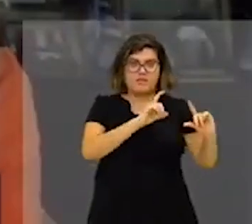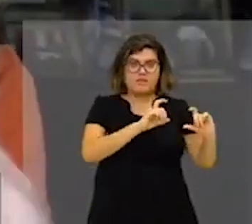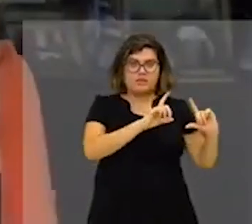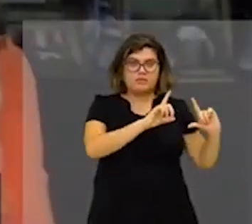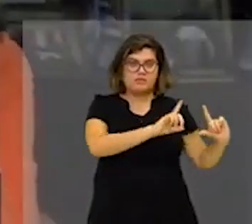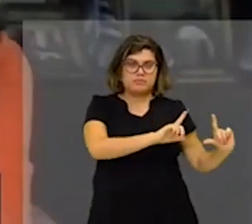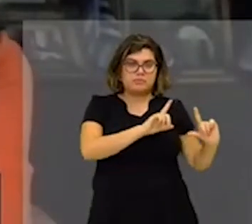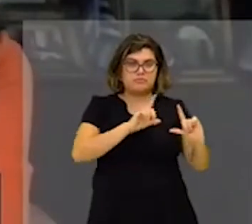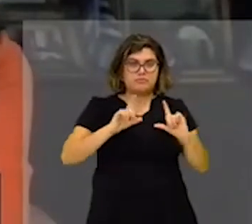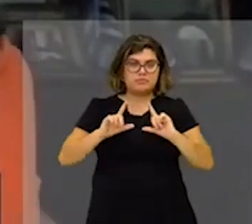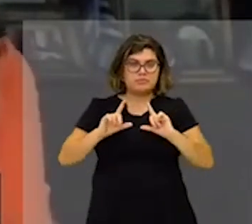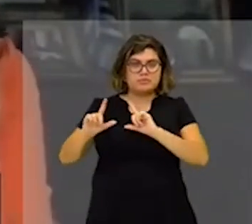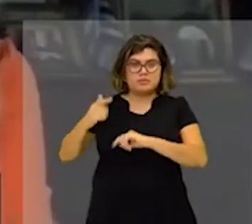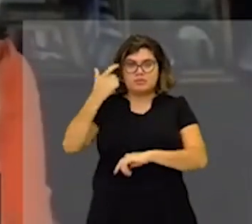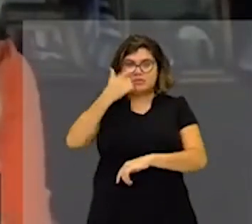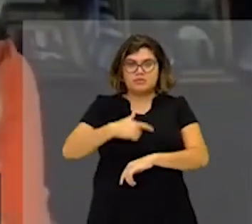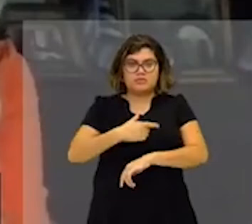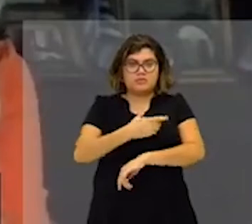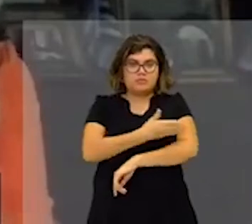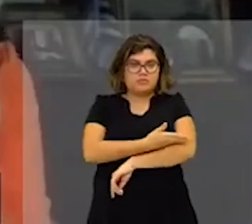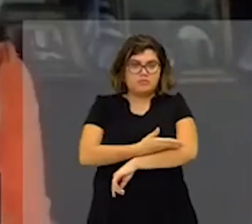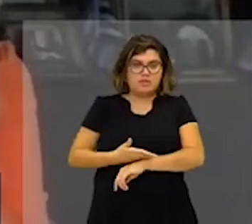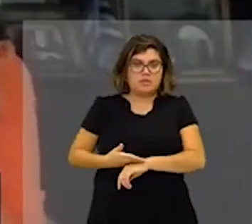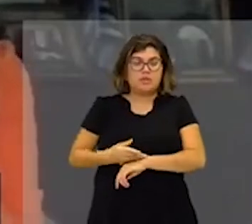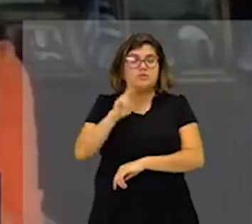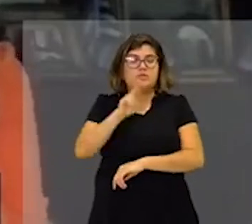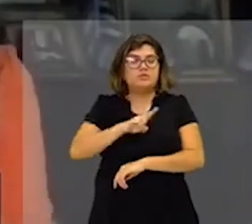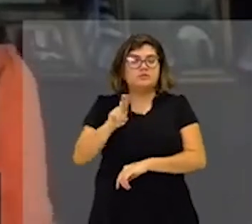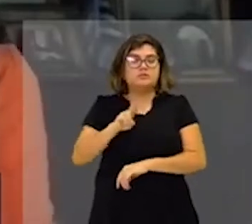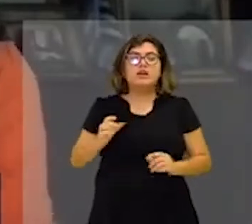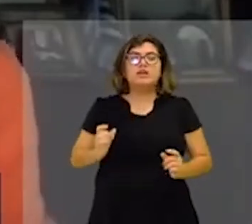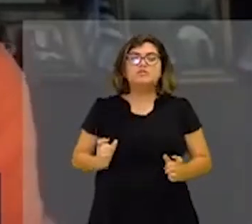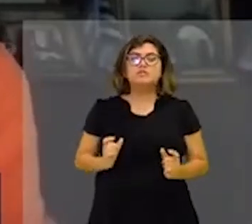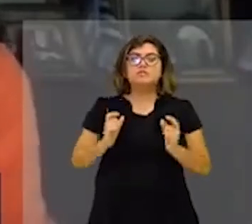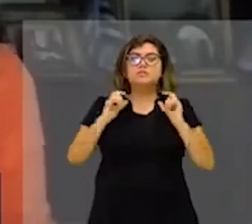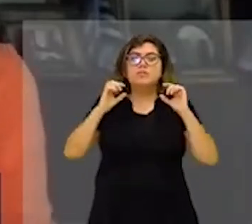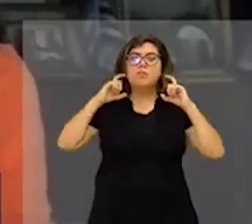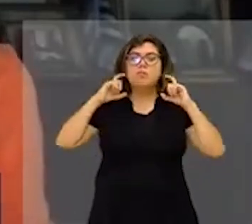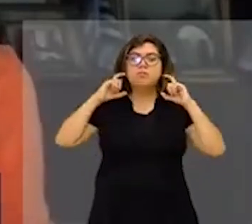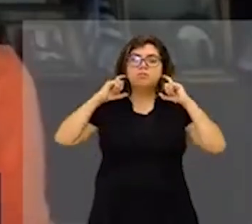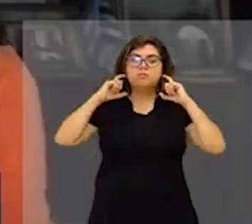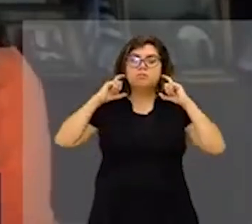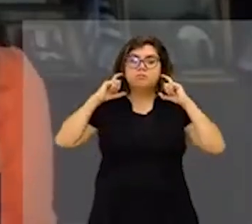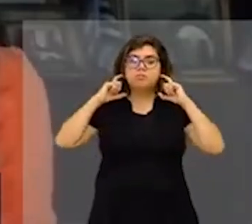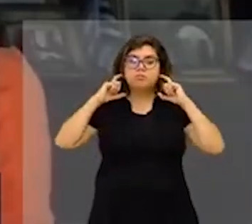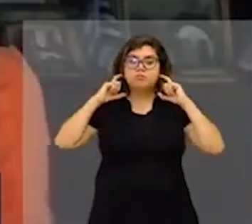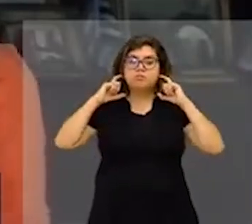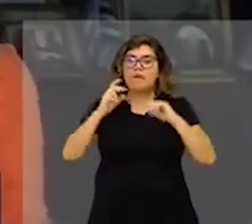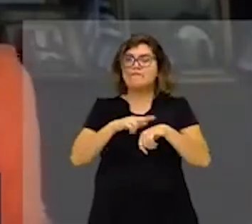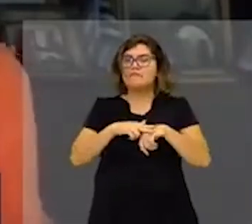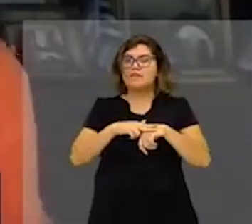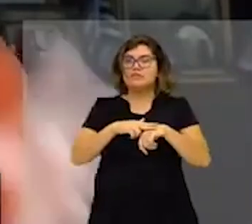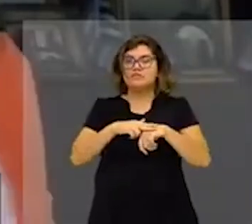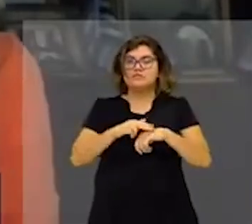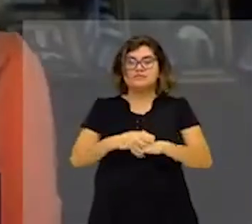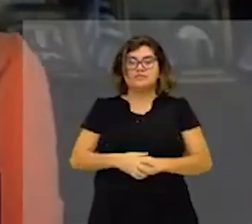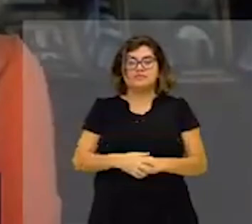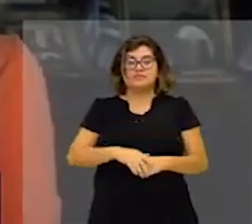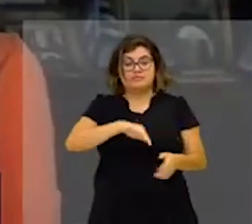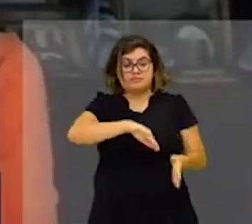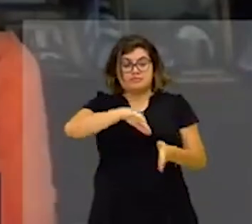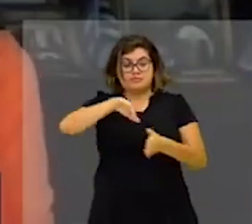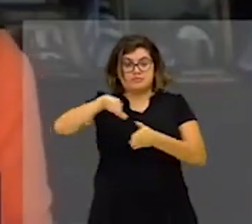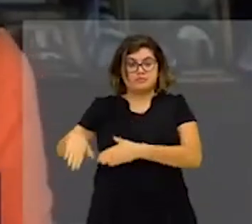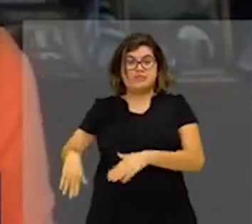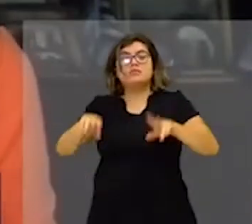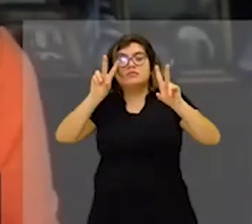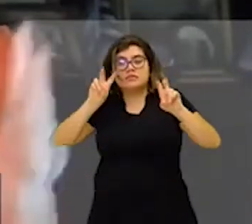branca estou aqui usando brincos no tom verde feita miau descrição o tema que me Coube nessa